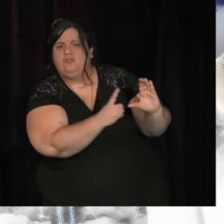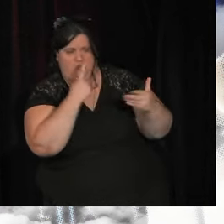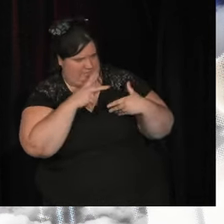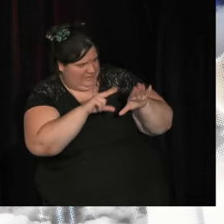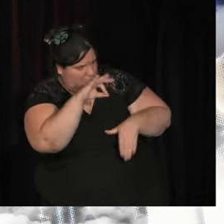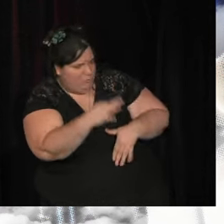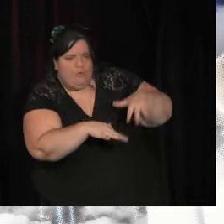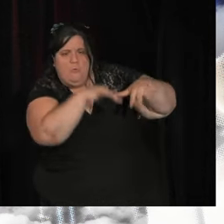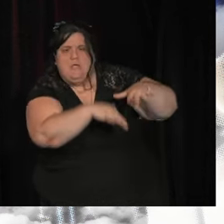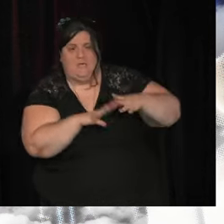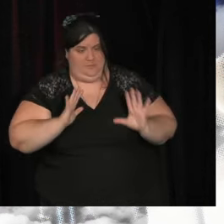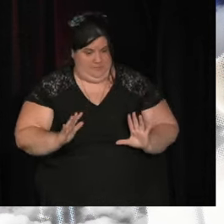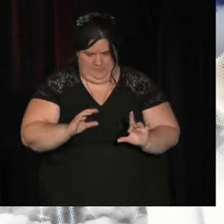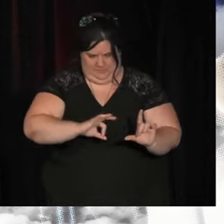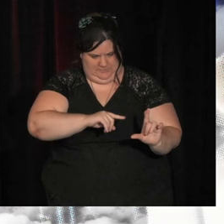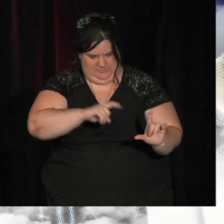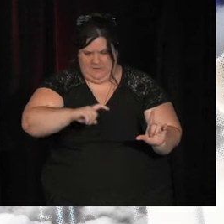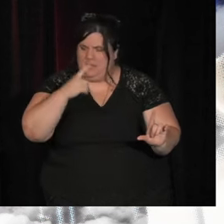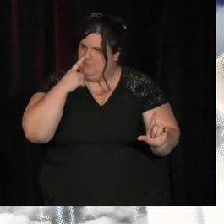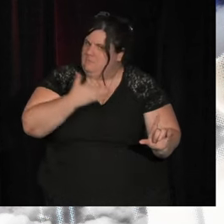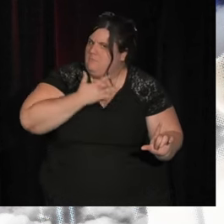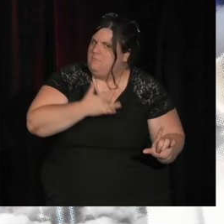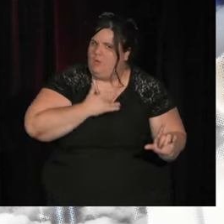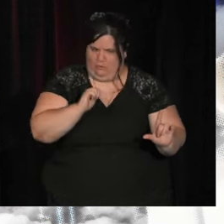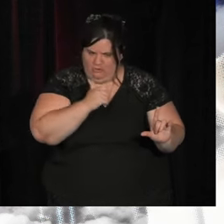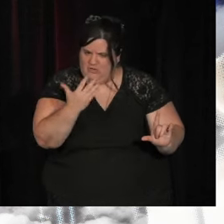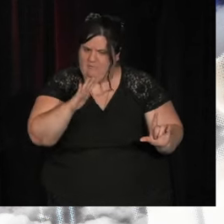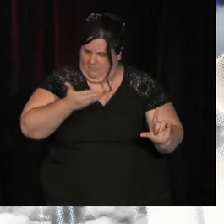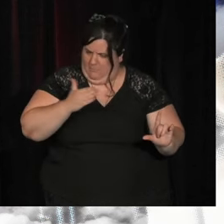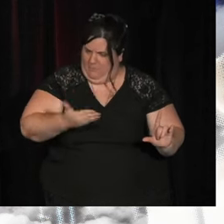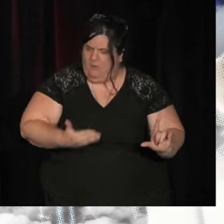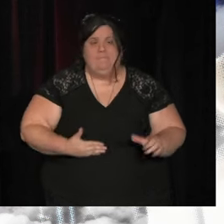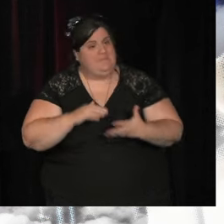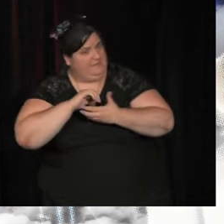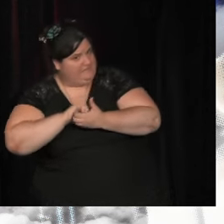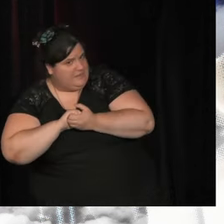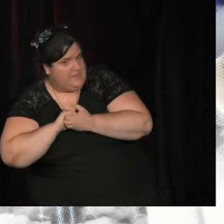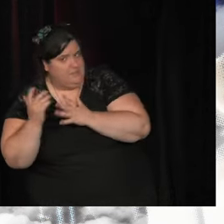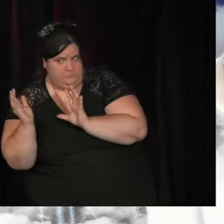En fait, c'était des stats, de bonnes stats, des stats un peu impressionnantes qui concernaient autant des alliés que des ennemis et les gens pouvaient voter.